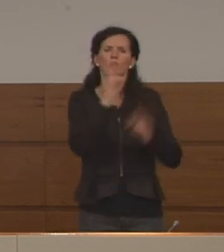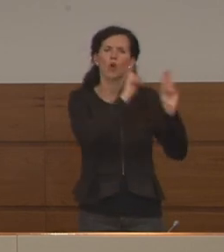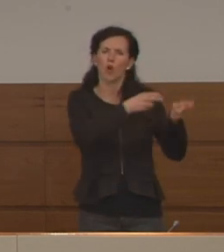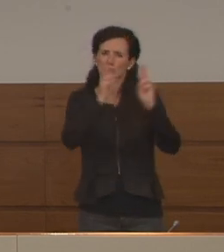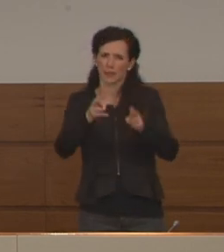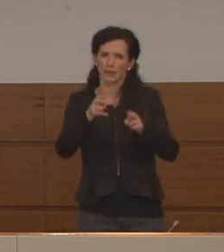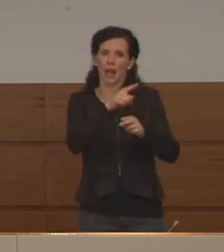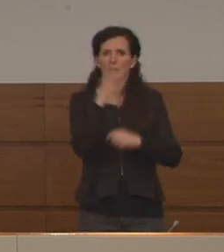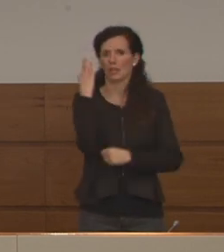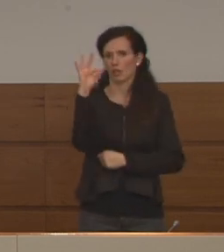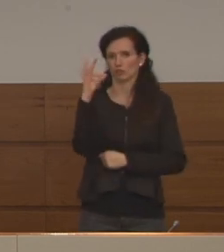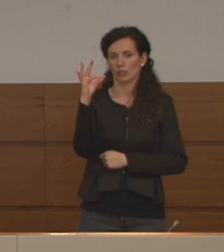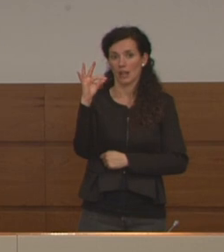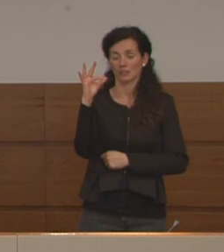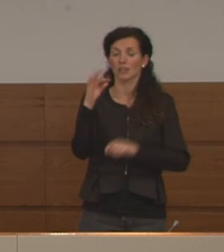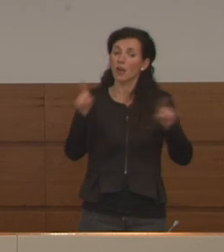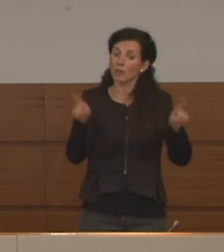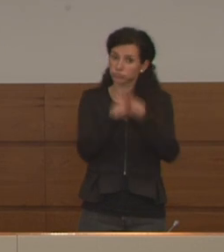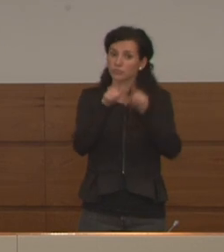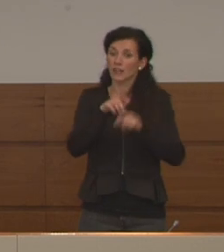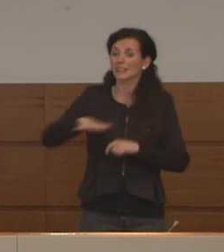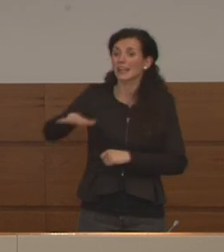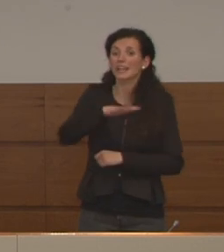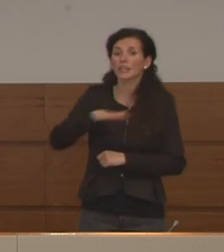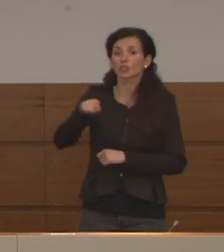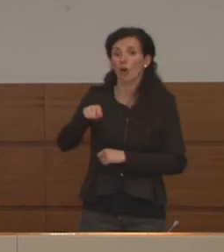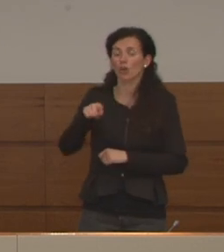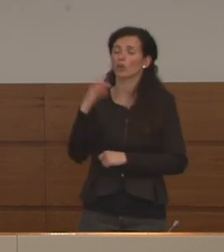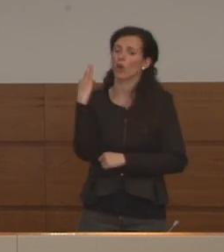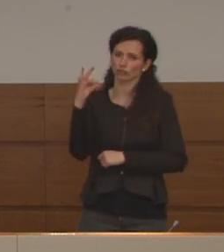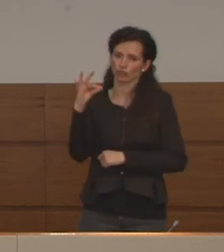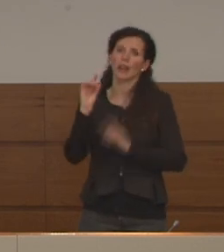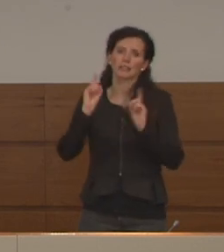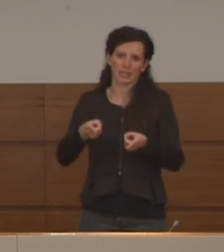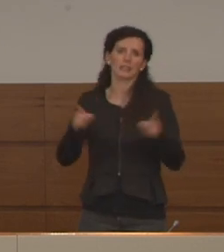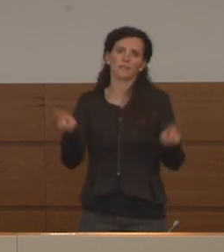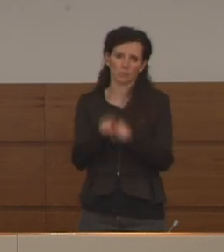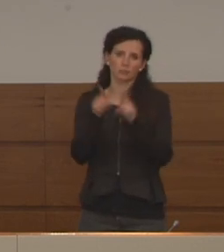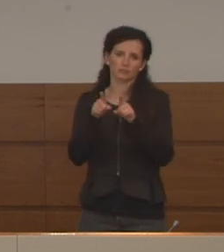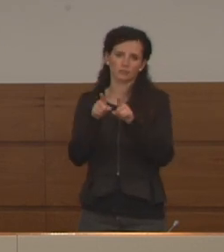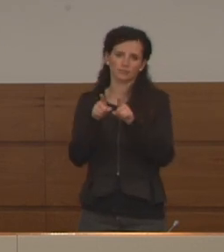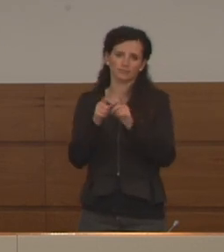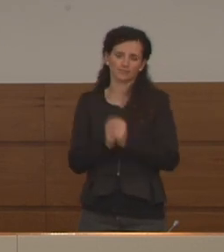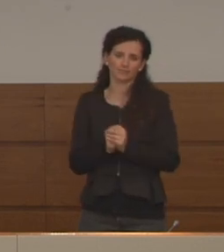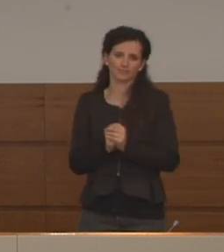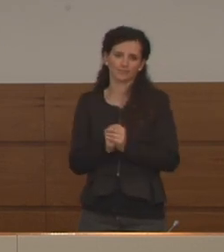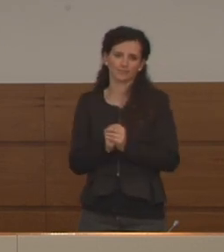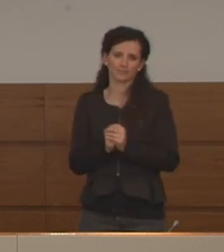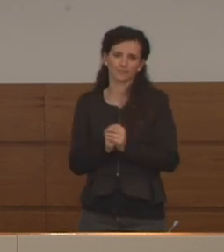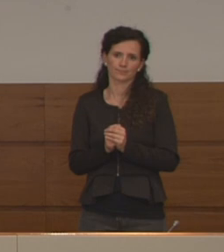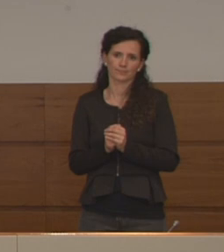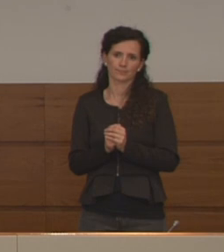territoriali di eccellenza. Quindi la concertazione con la